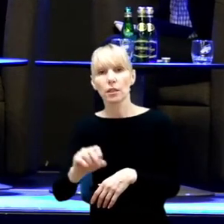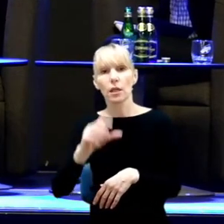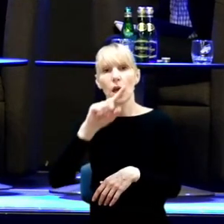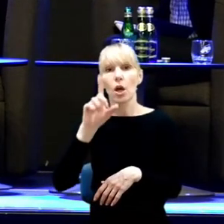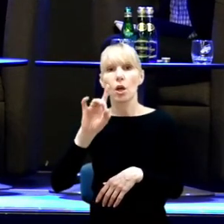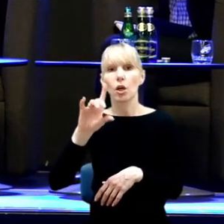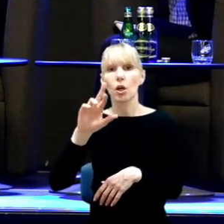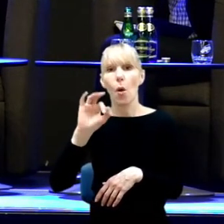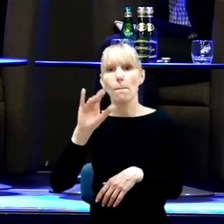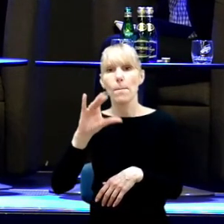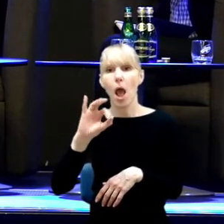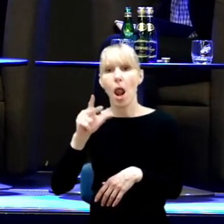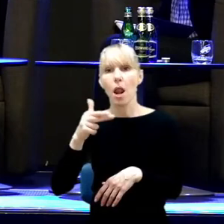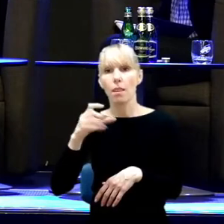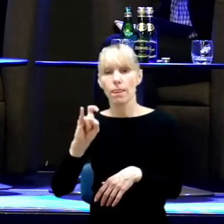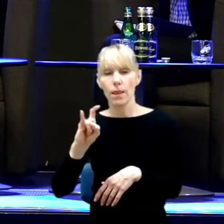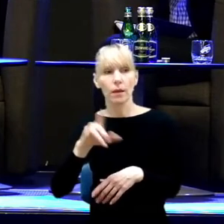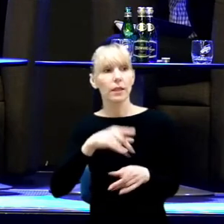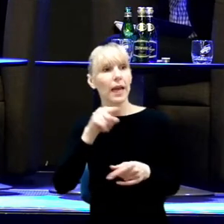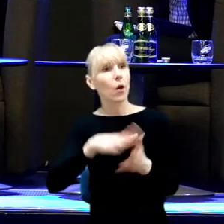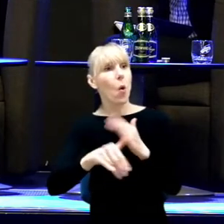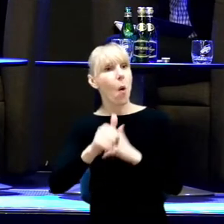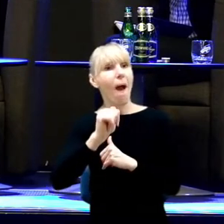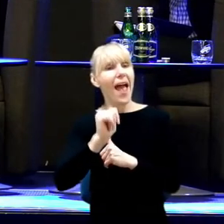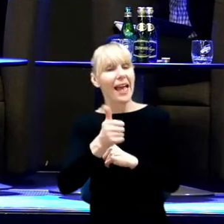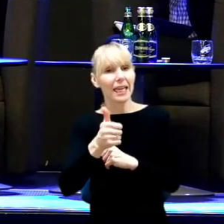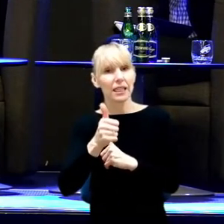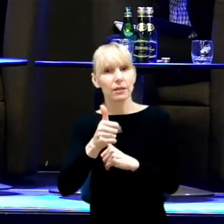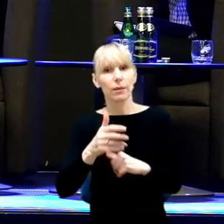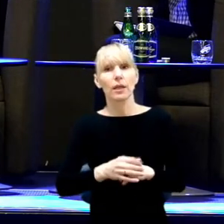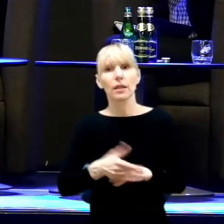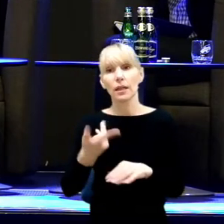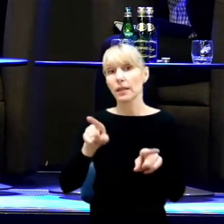też jako przez lata prezydent dużego miasta,